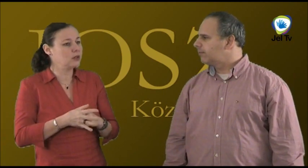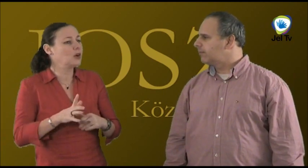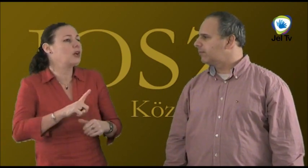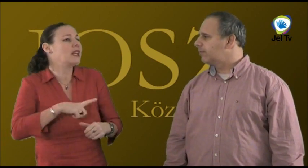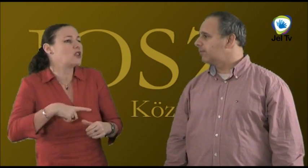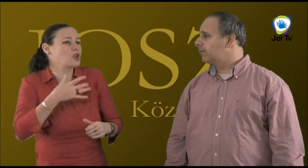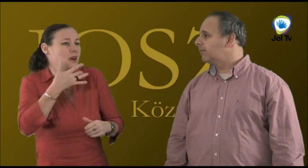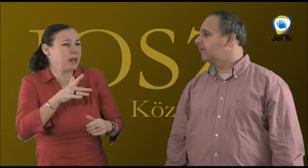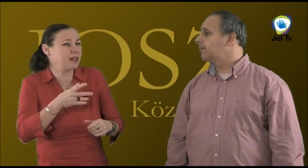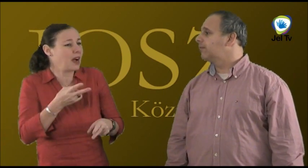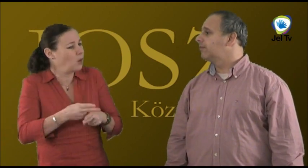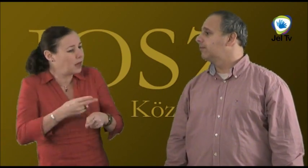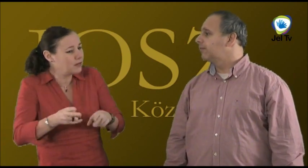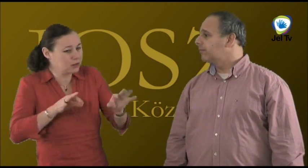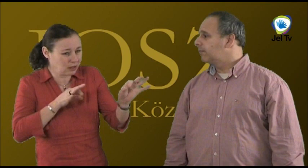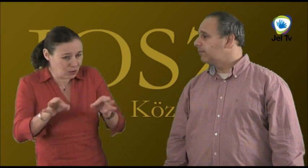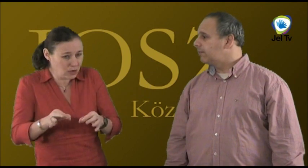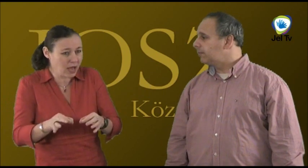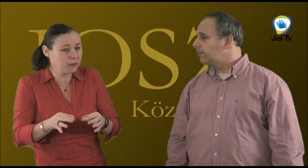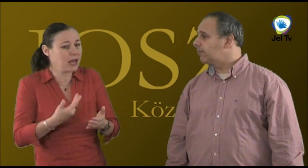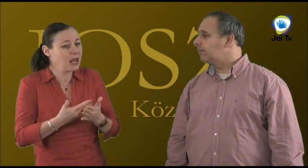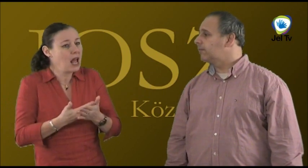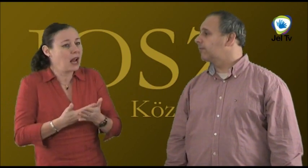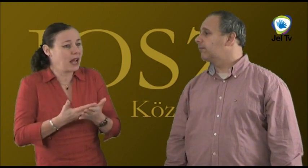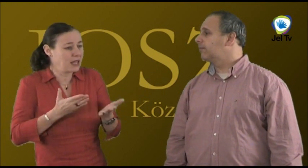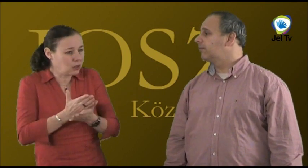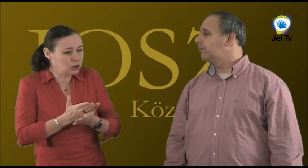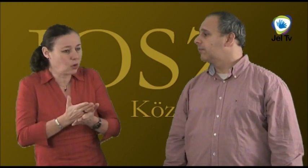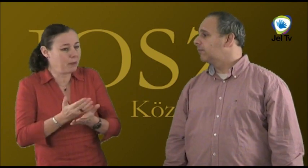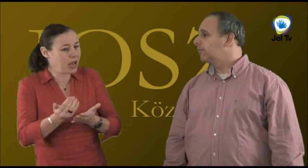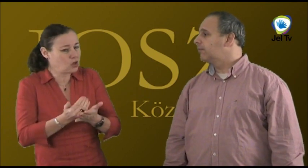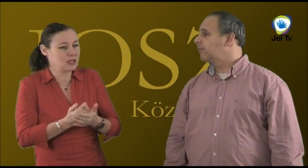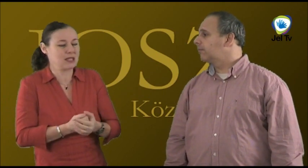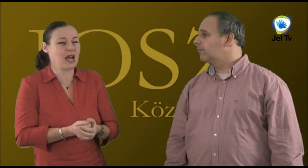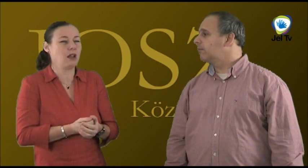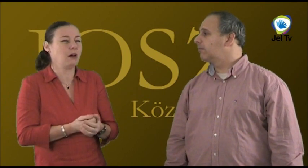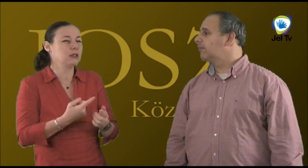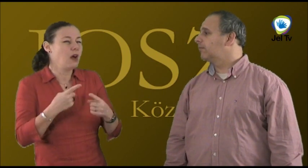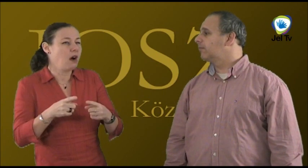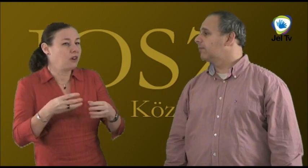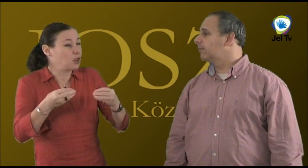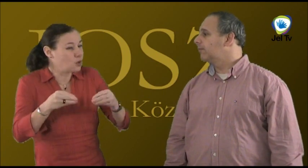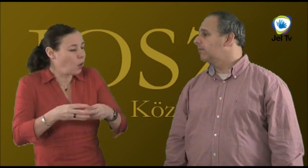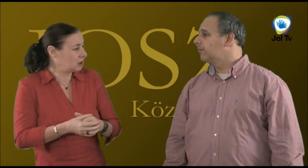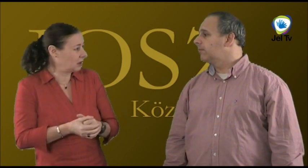hogy ne csak például a hivatali ügyekben legyen tolmácshasználat, vagy az oktatásban.